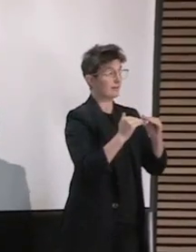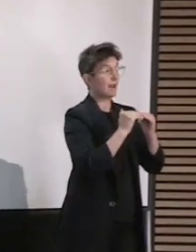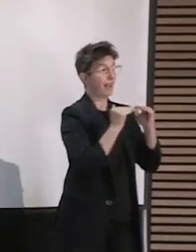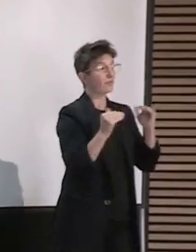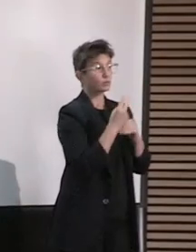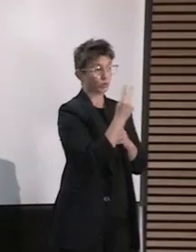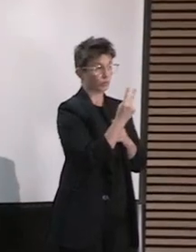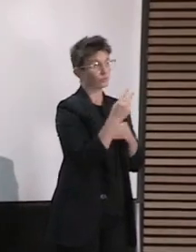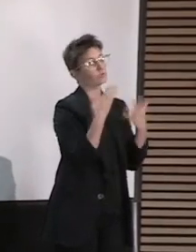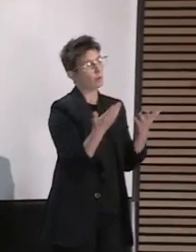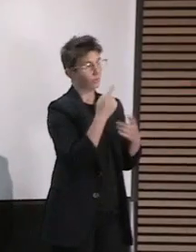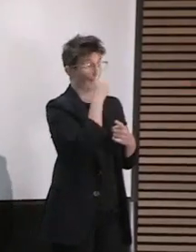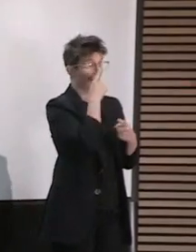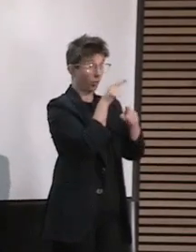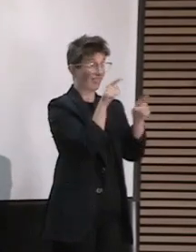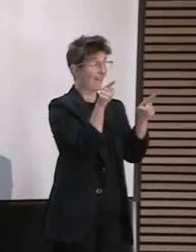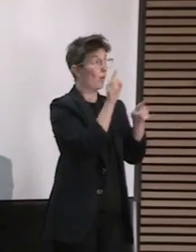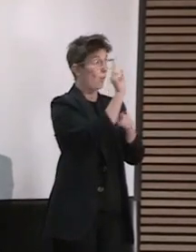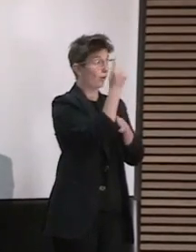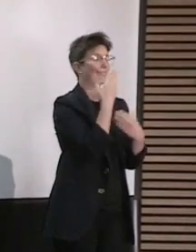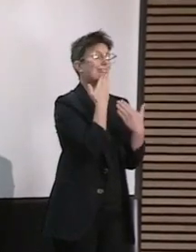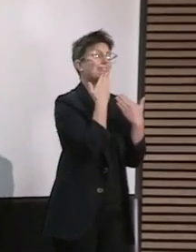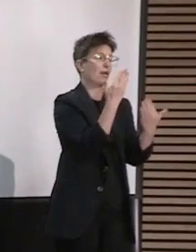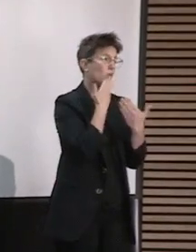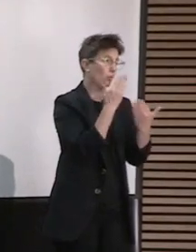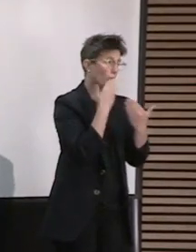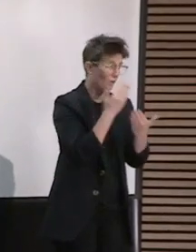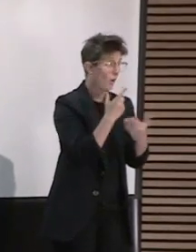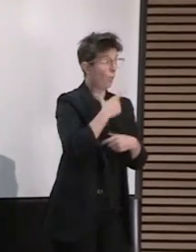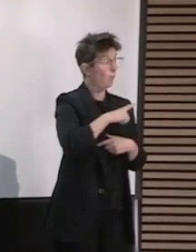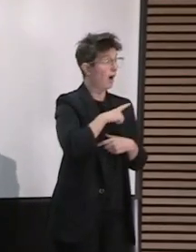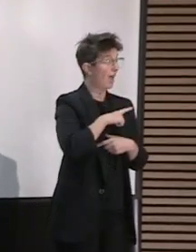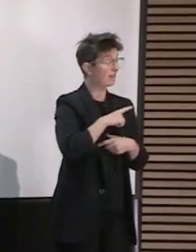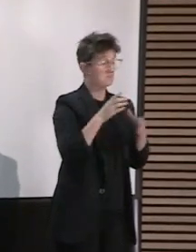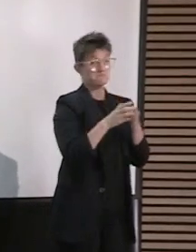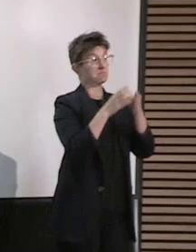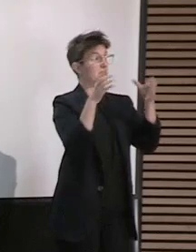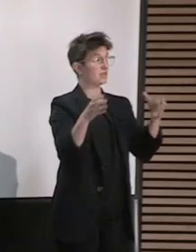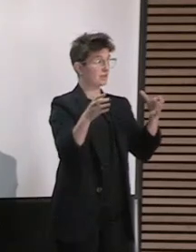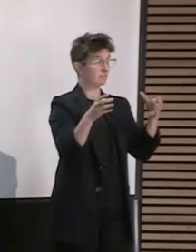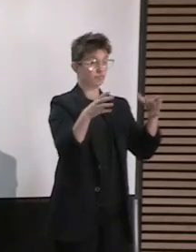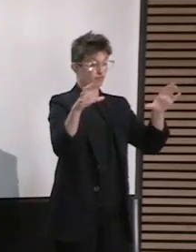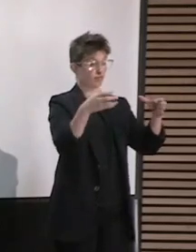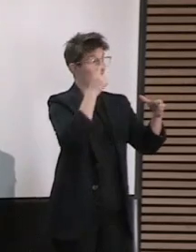inaianei. 5 nga ra e haere atu ana i Akarana e neke haere ana